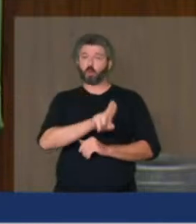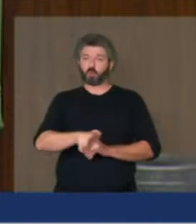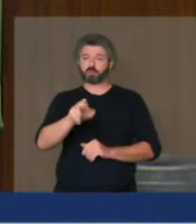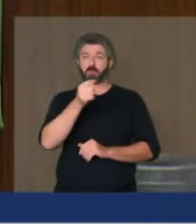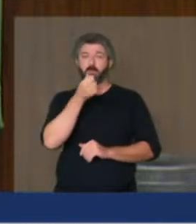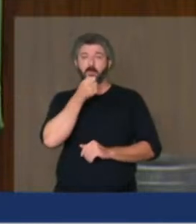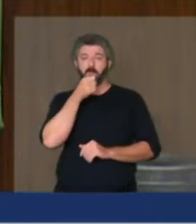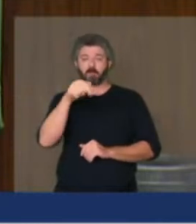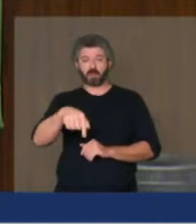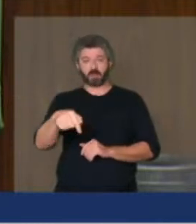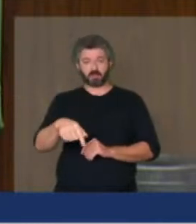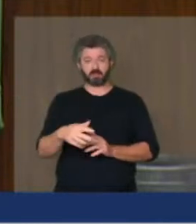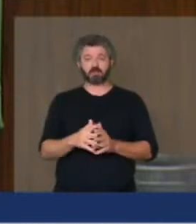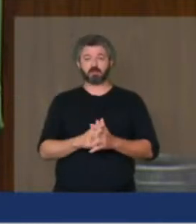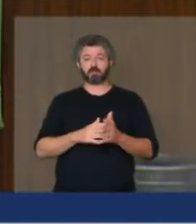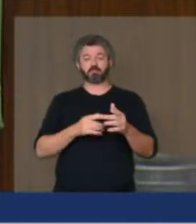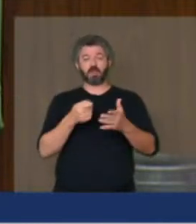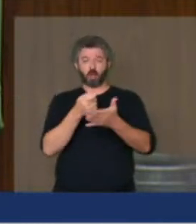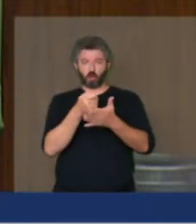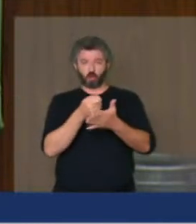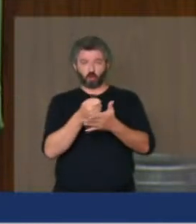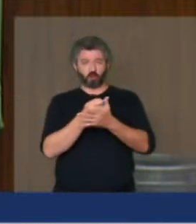PARA COBRAR DO DEPUTADO E PRESIDENTE DESSA CASA, DEPUTADO ARTHUR LIRA PARA COLOCAR TAMBÉM NA PAUTA ESTA